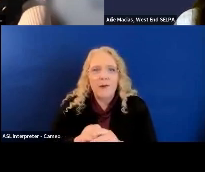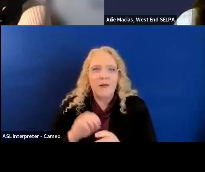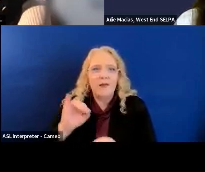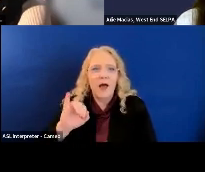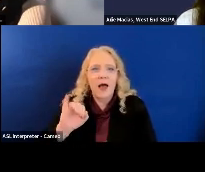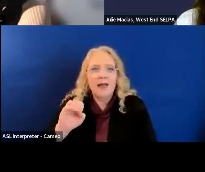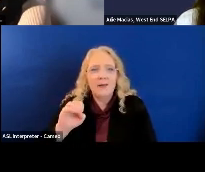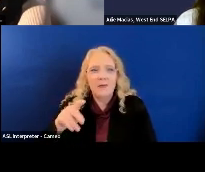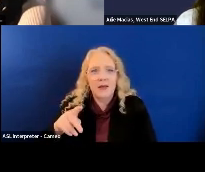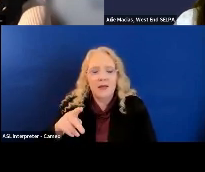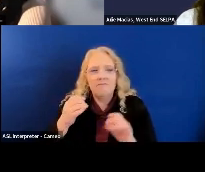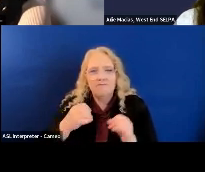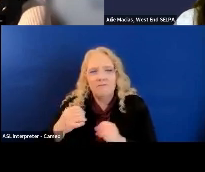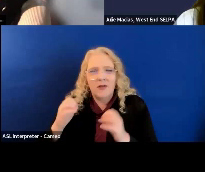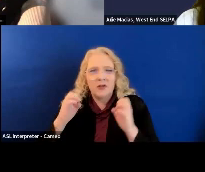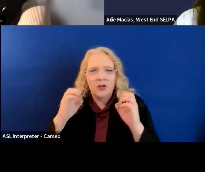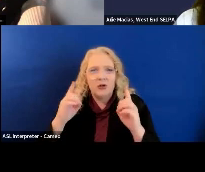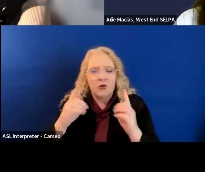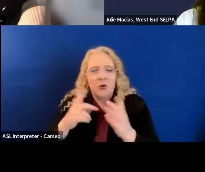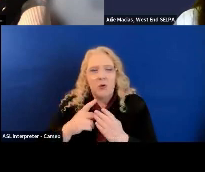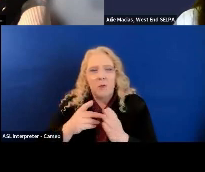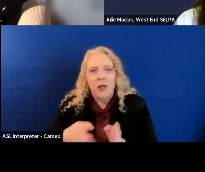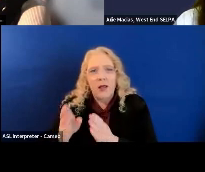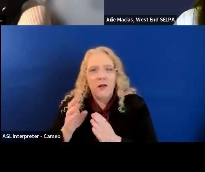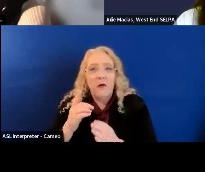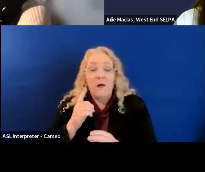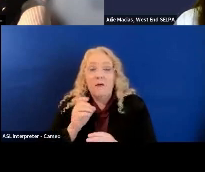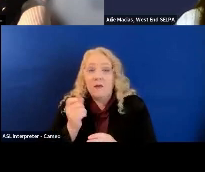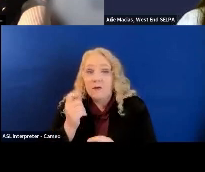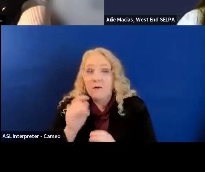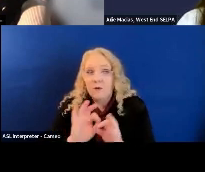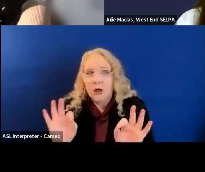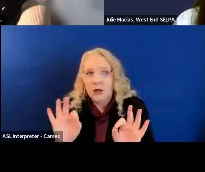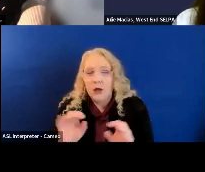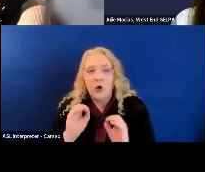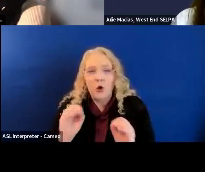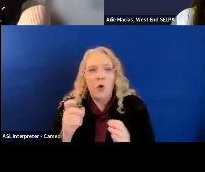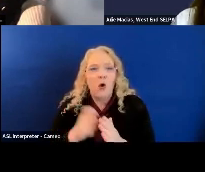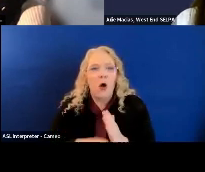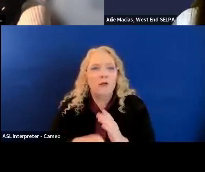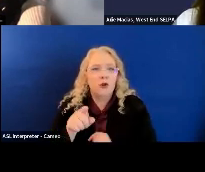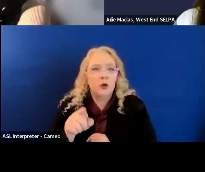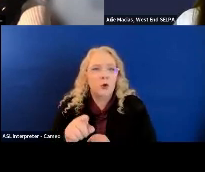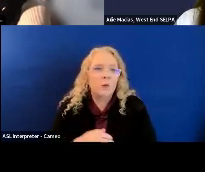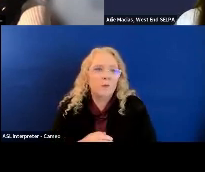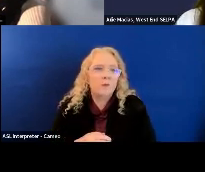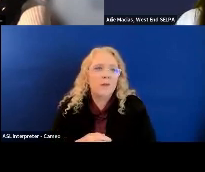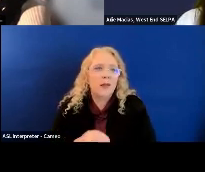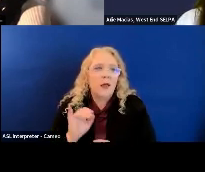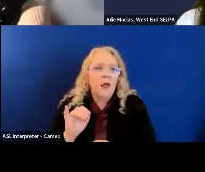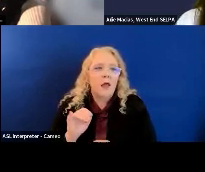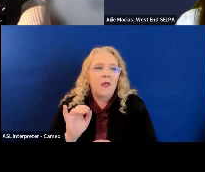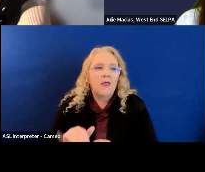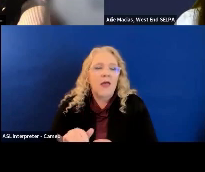programa de educación individualizada sin costo para usted. El proceso de educación especial comienza con una evaluación para